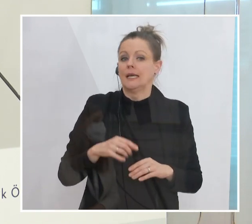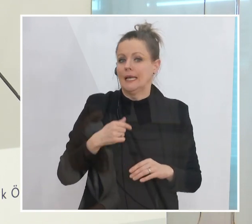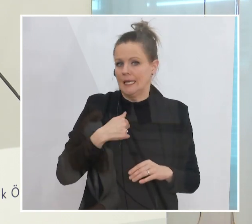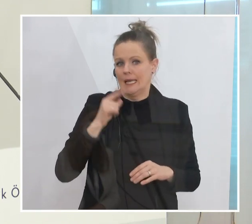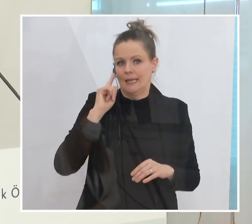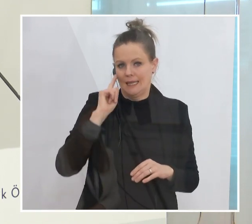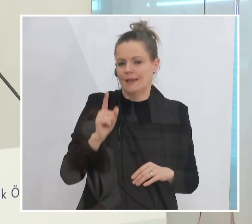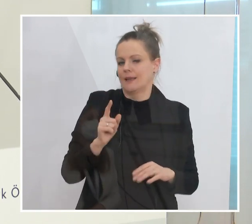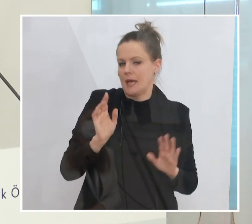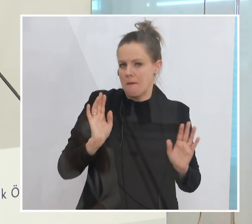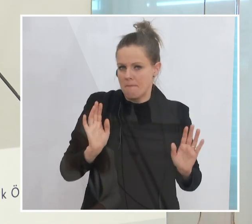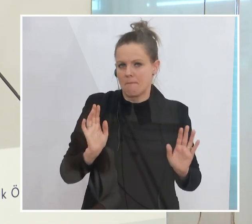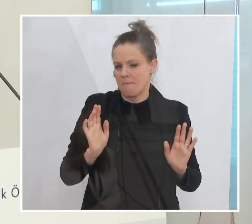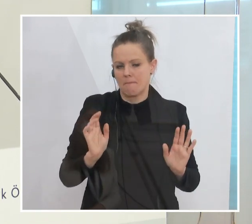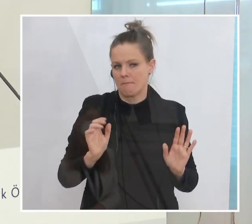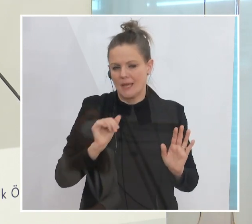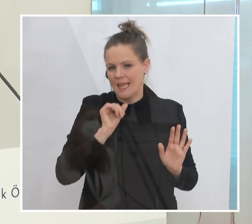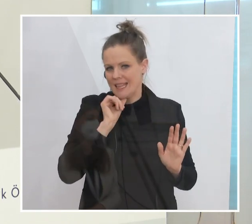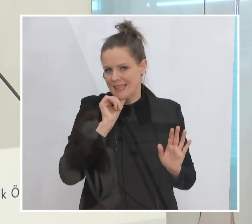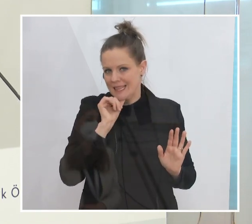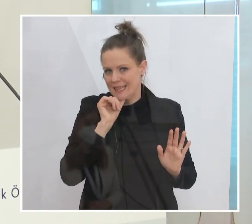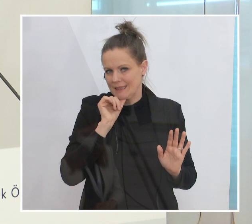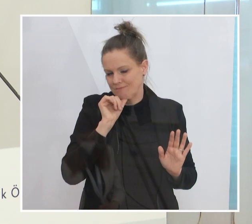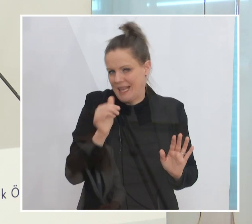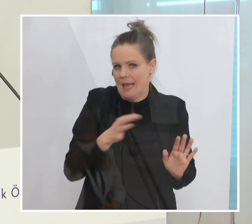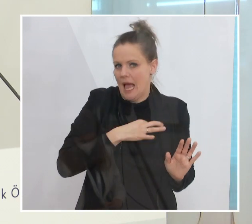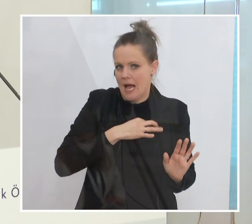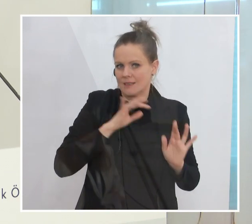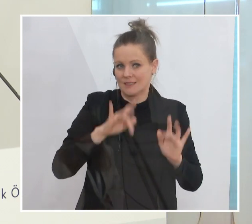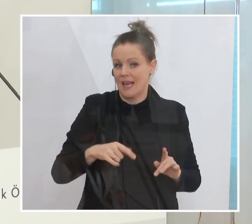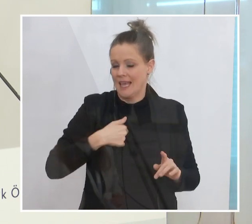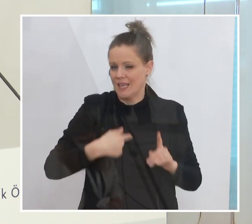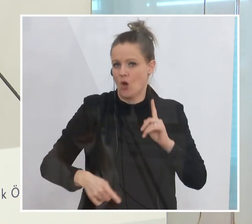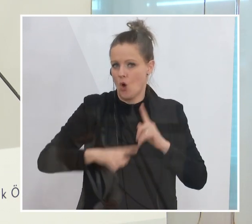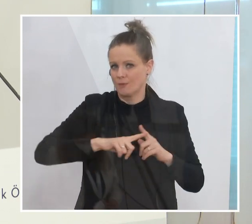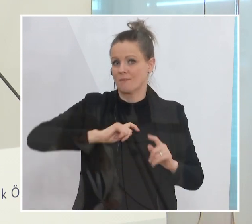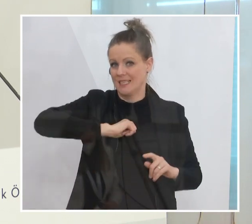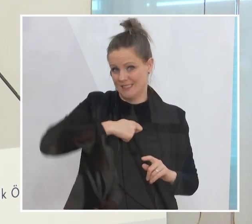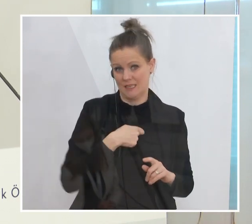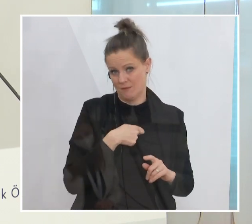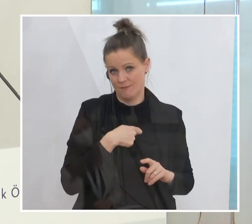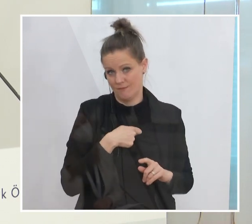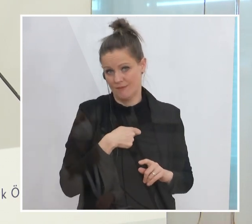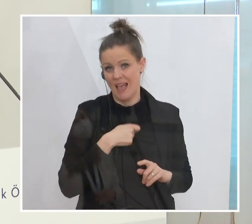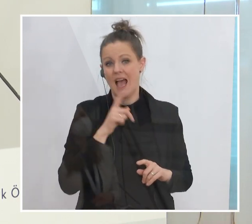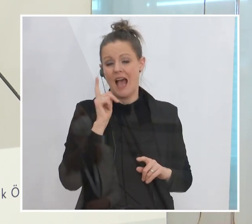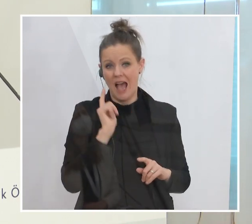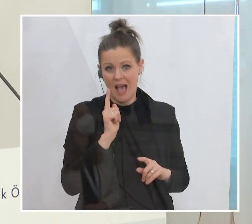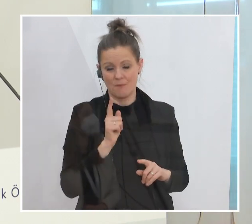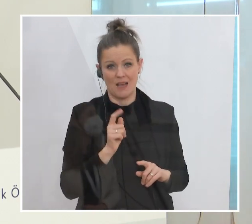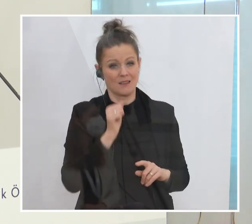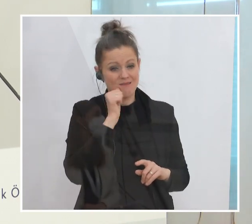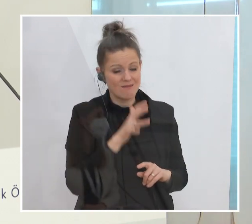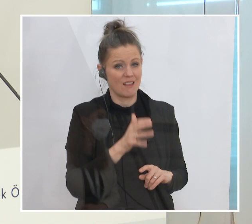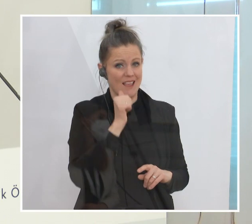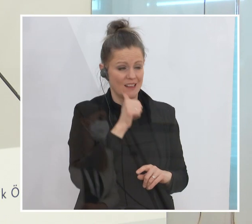oder in dieser Deutlichkeit, ich bin optimistisch, aber weil ich auch tagtäglich höre, wie sehr das